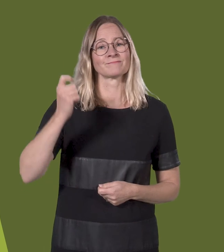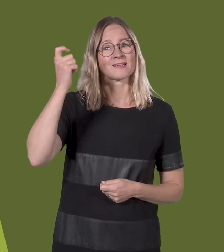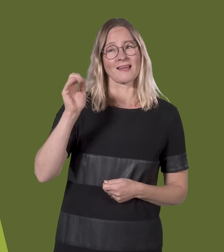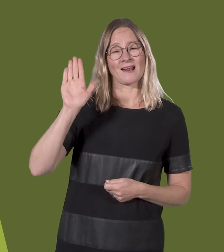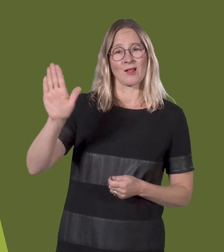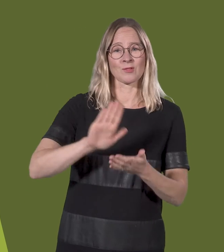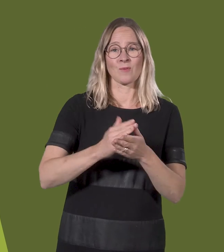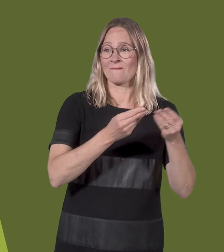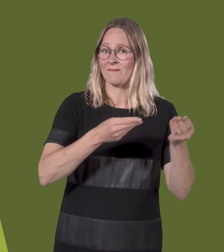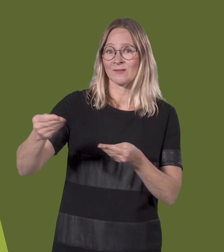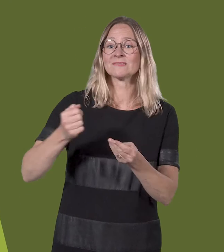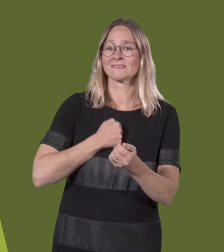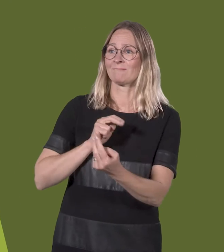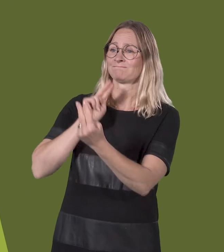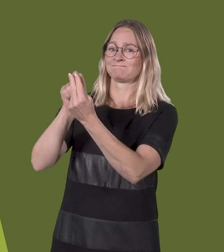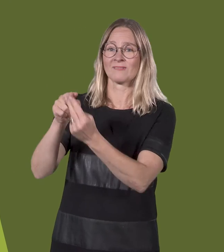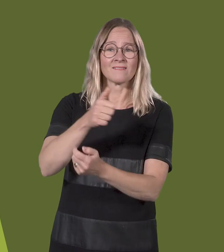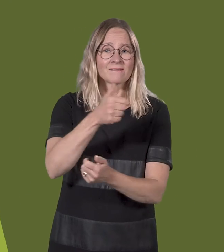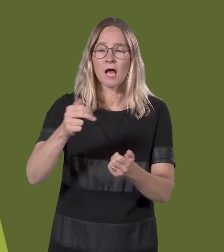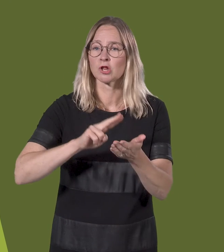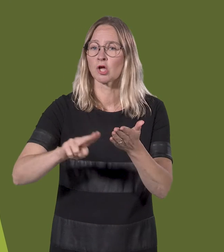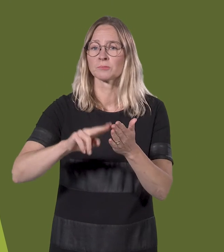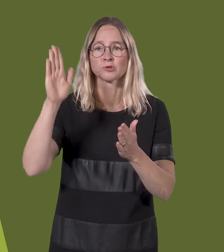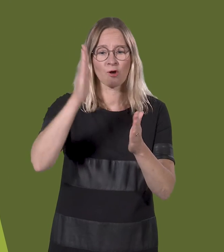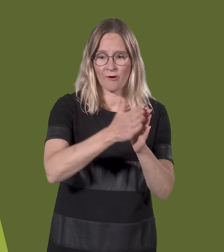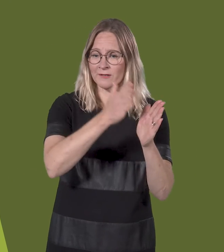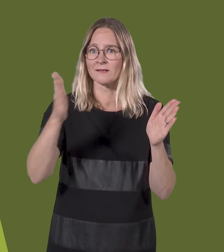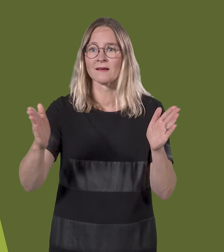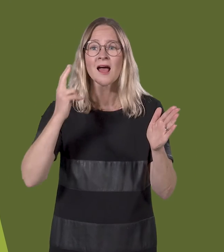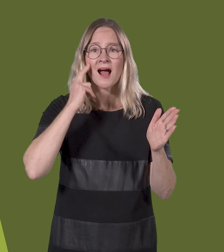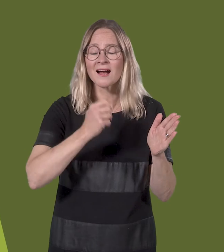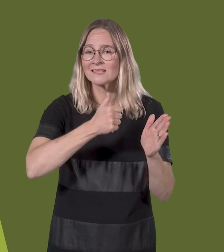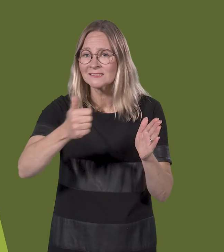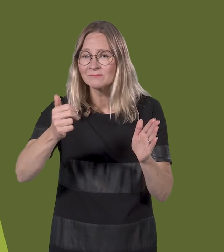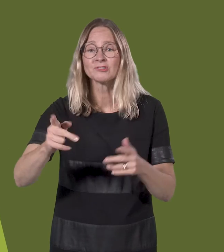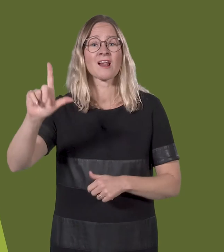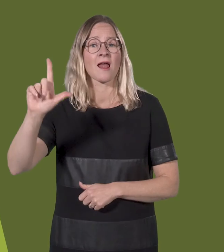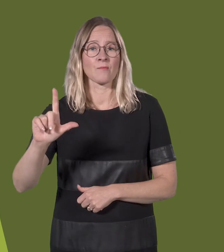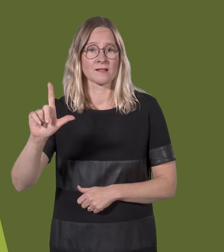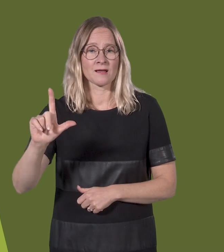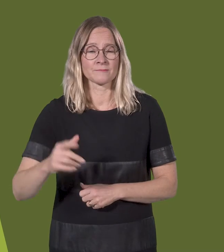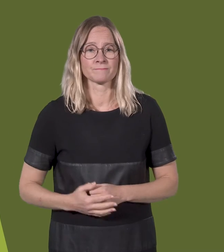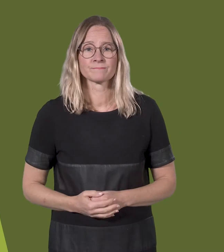Kelan tulkkivälitykseen saa yhteyden vain toimistoaikaan arkisin ja lauantaina.